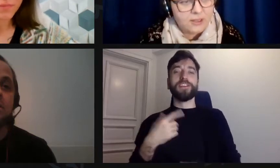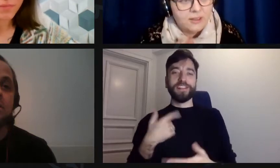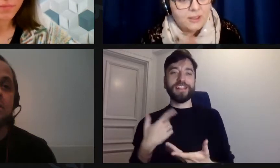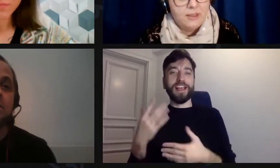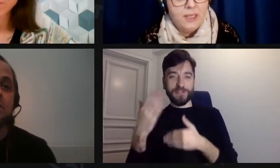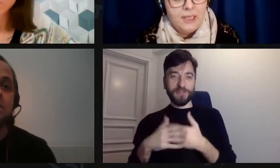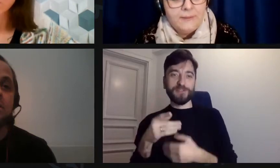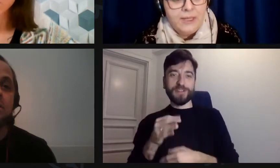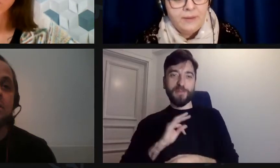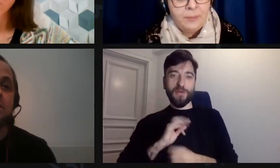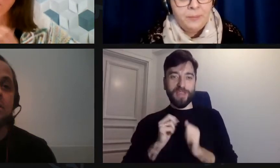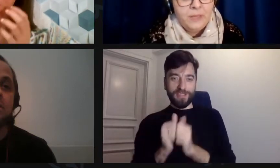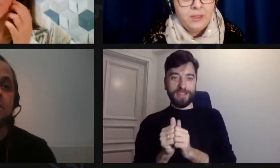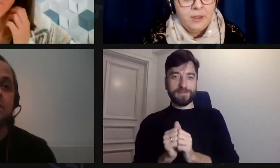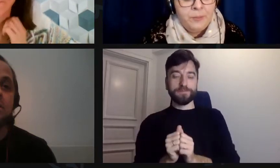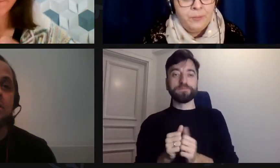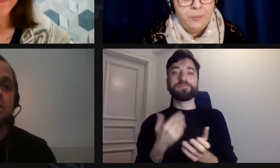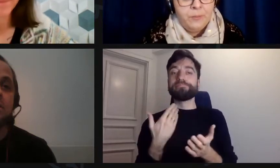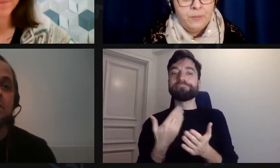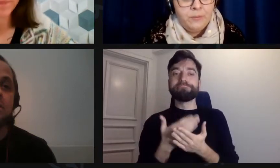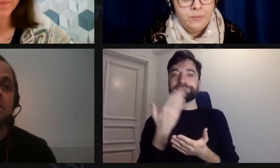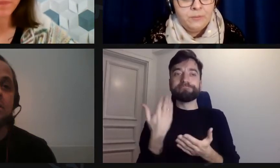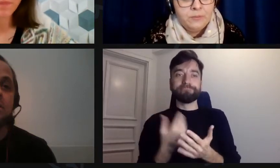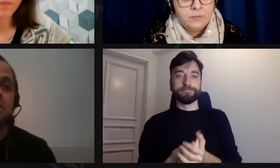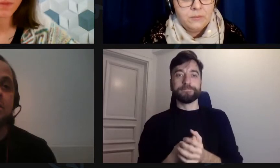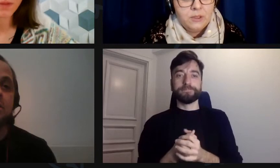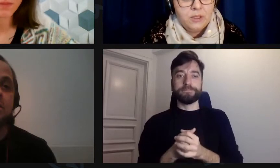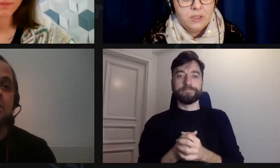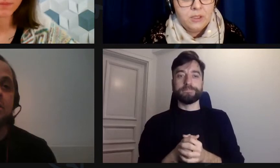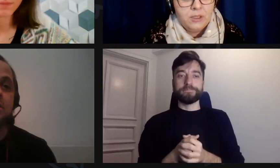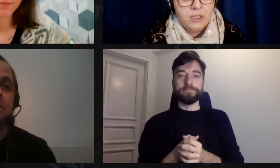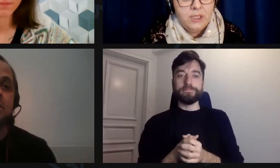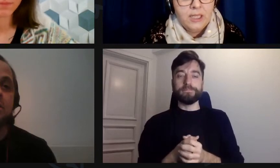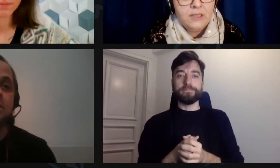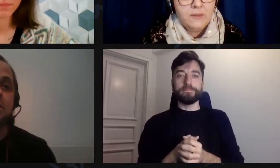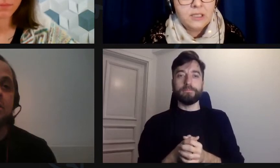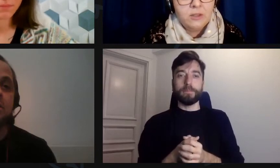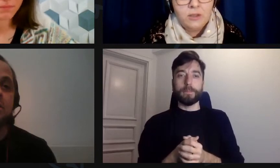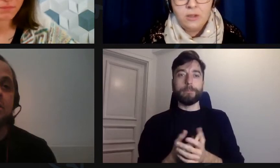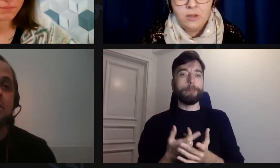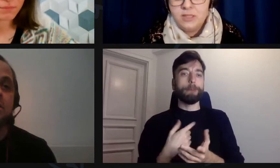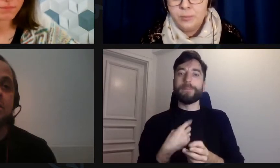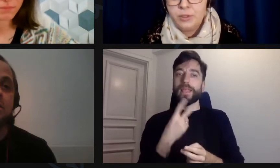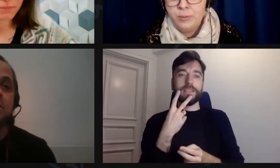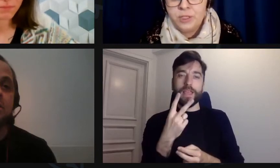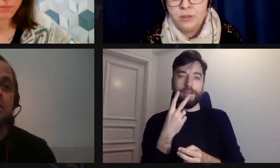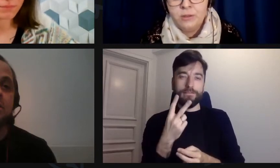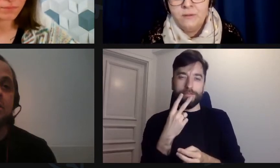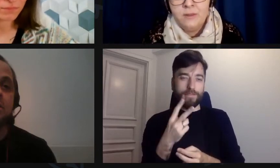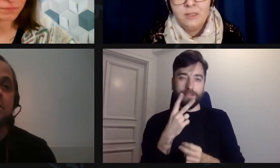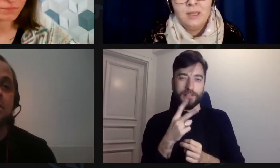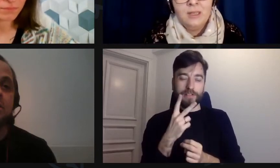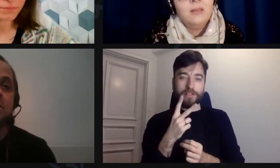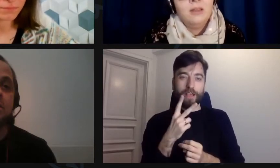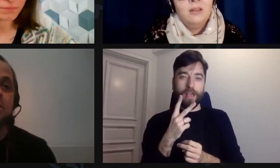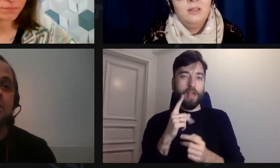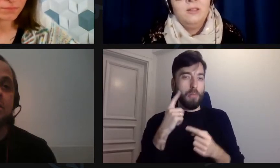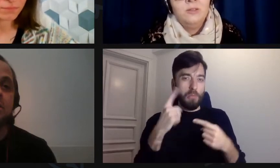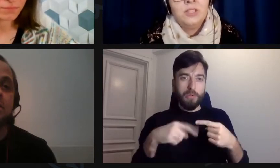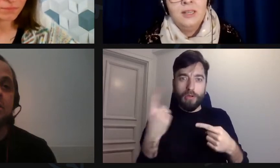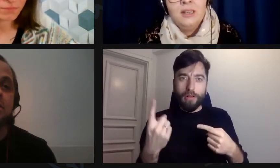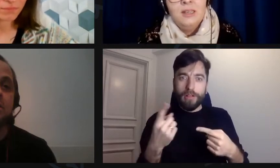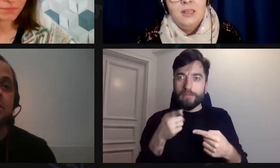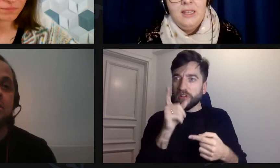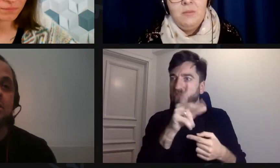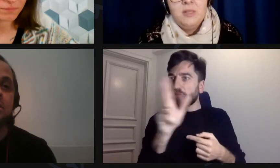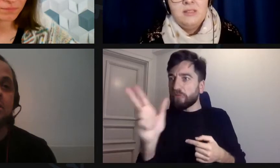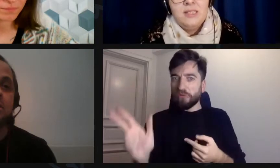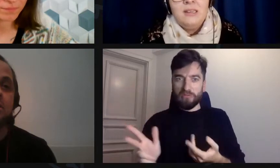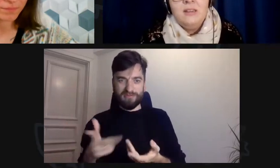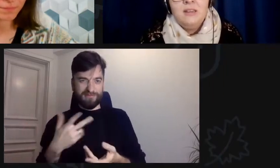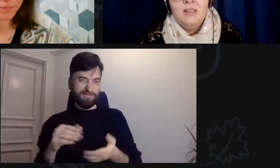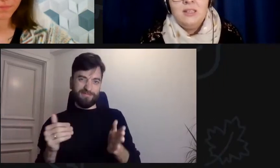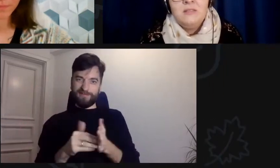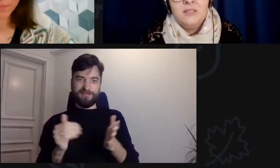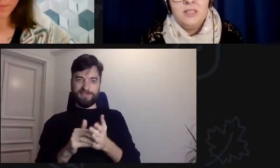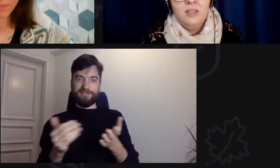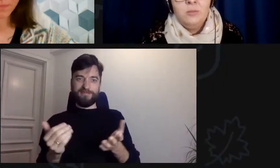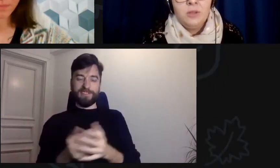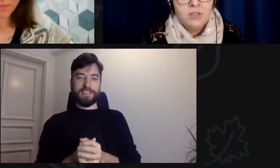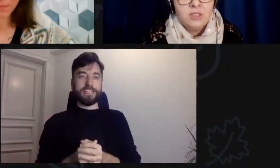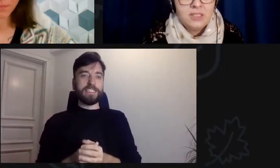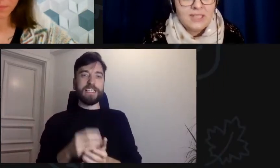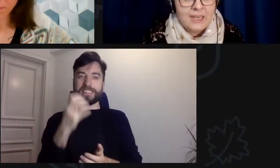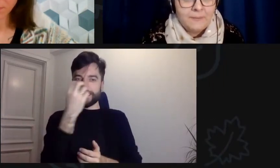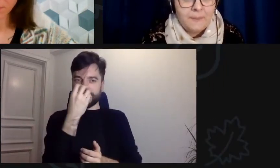Właśnie nie wiem, ja nie widzę do końca potrzeby przekonywania innych, jakby cyrk jest sam w stanie się obronić,